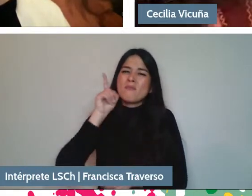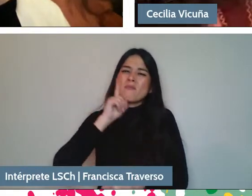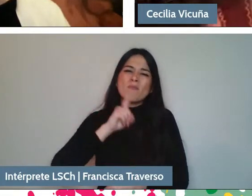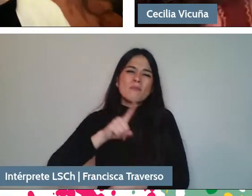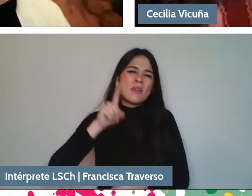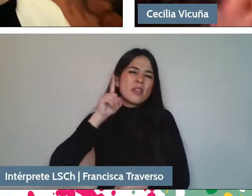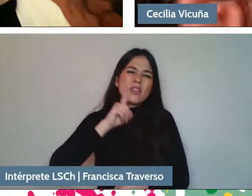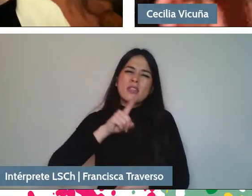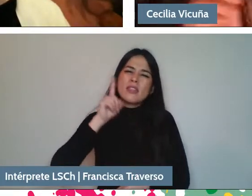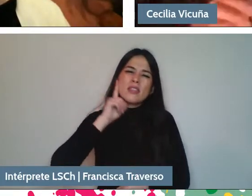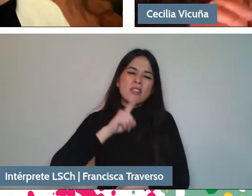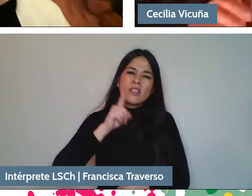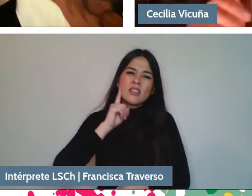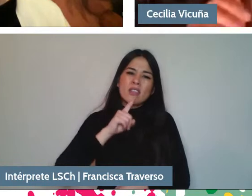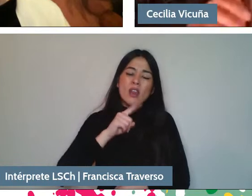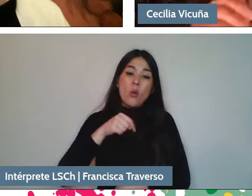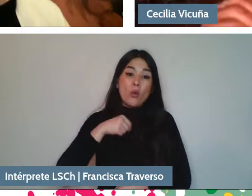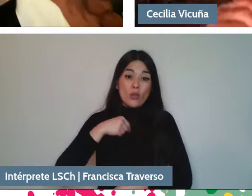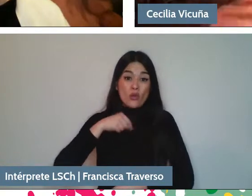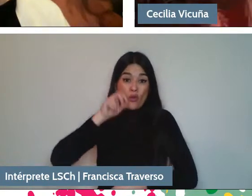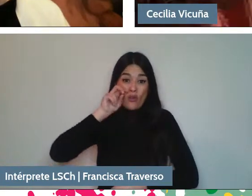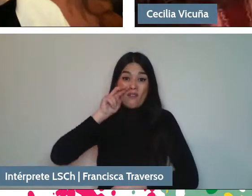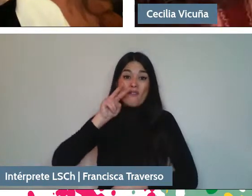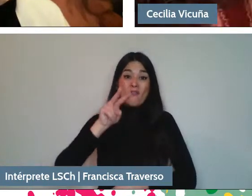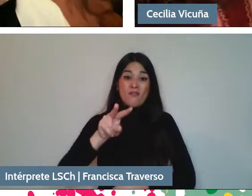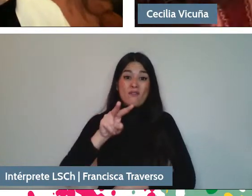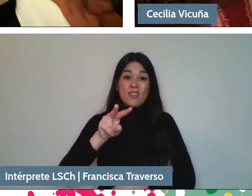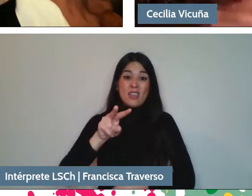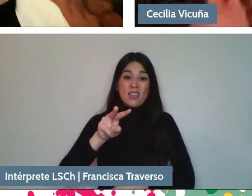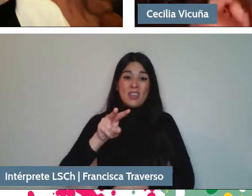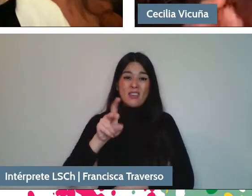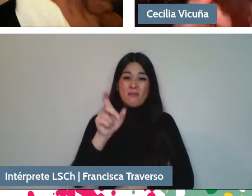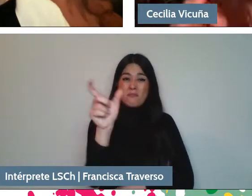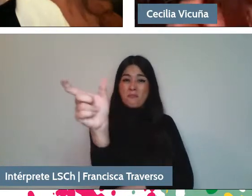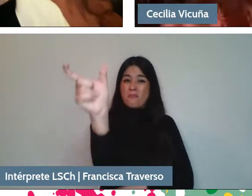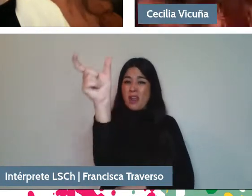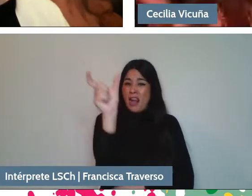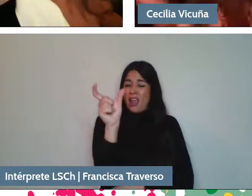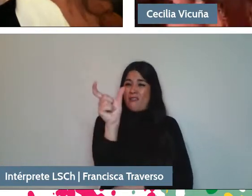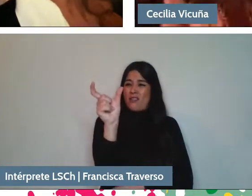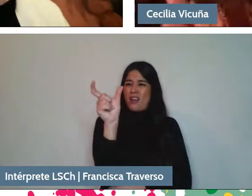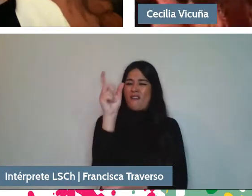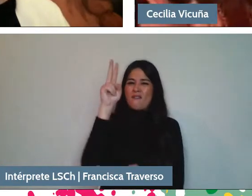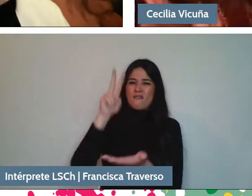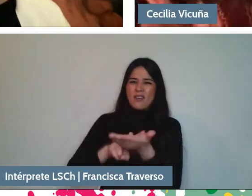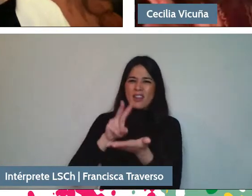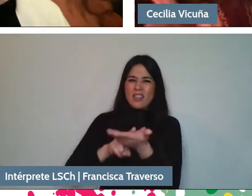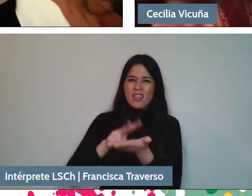sino que cuando yo vi la visión de la palabra "verdad" inmediatamente vi la visión de la palabra "mentira".